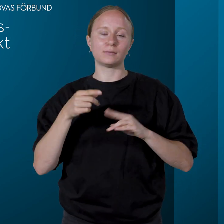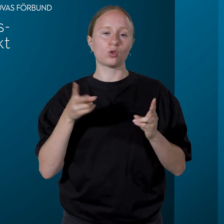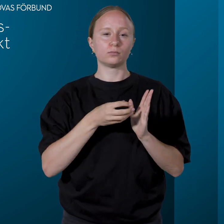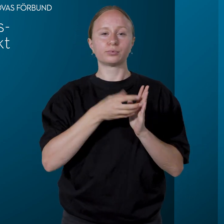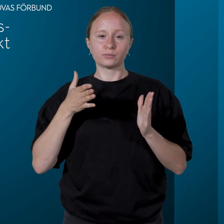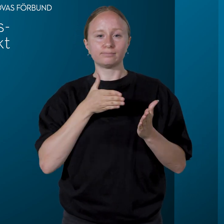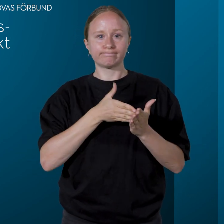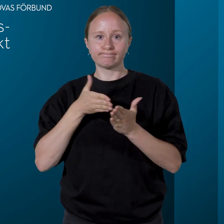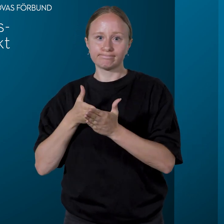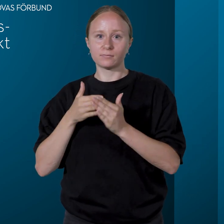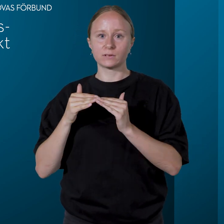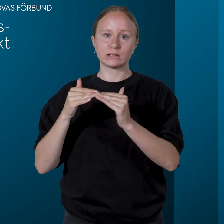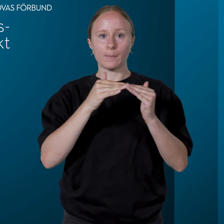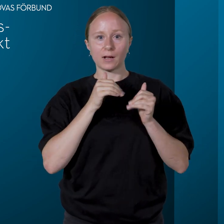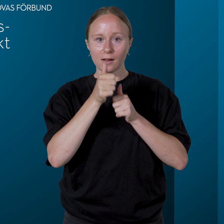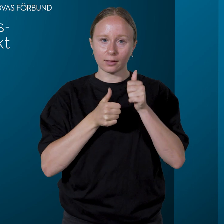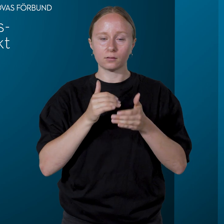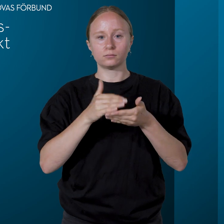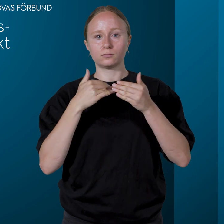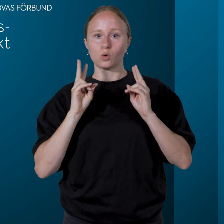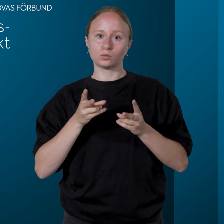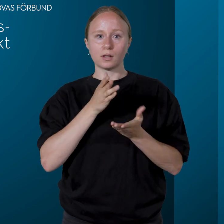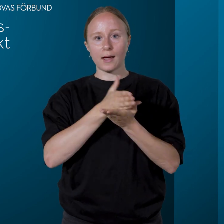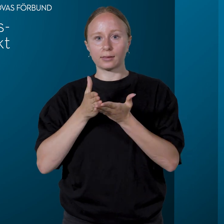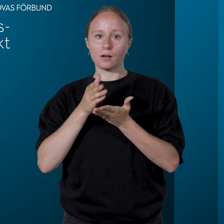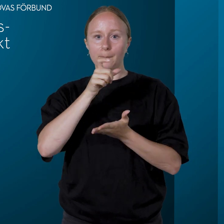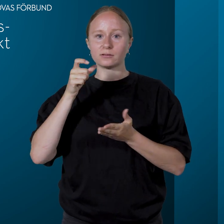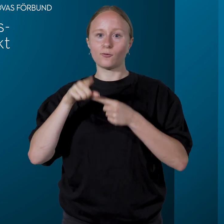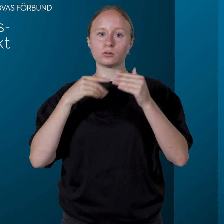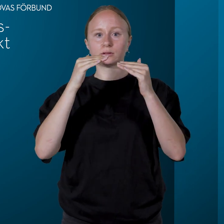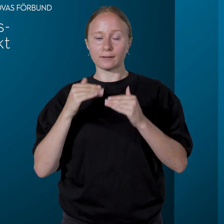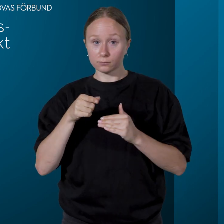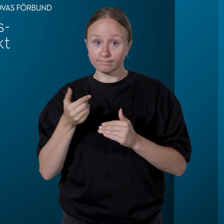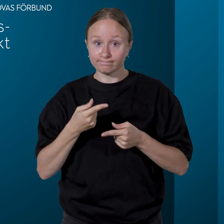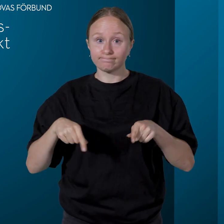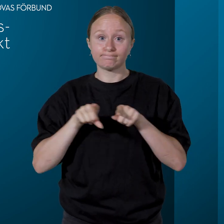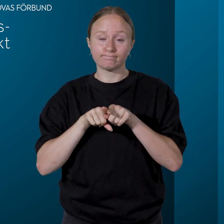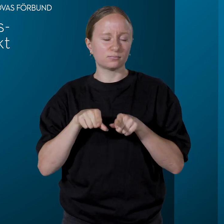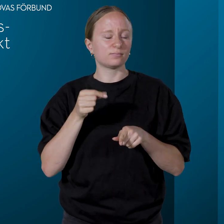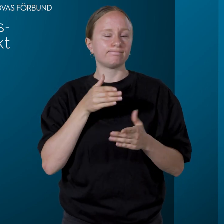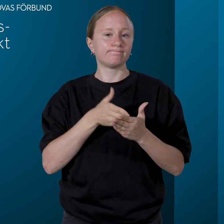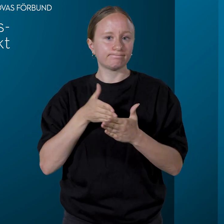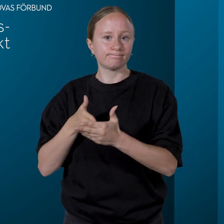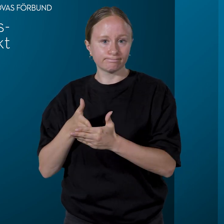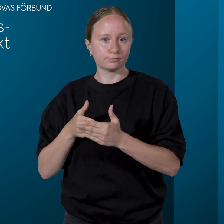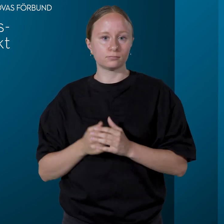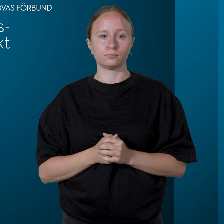hinder för jämlikt deltagande och för att rättigheterna för personer - med funktionsnedsättning verkligen kan tillgodoses.